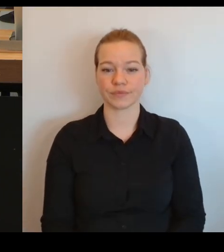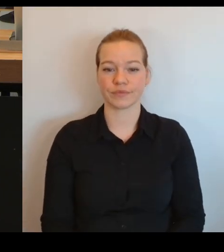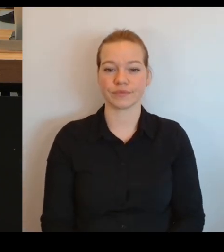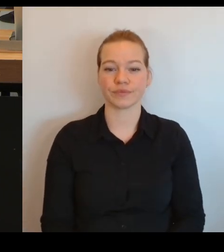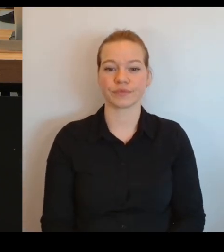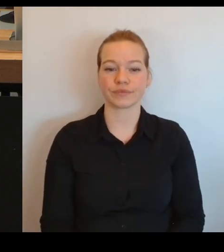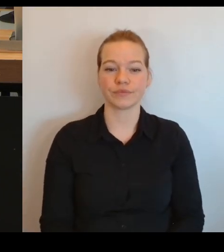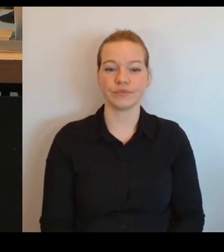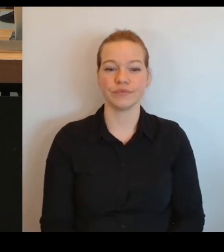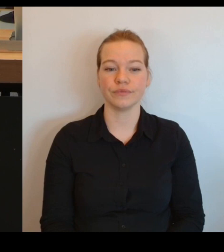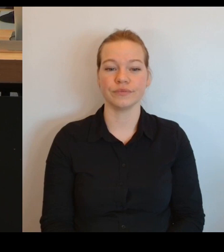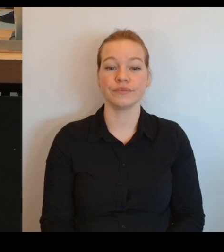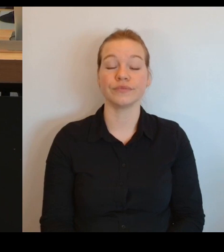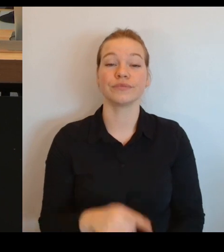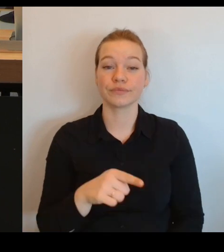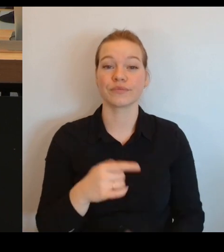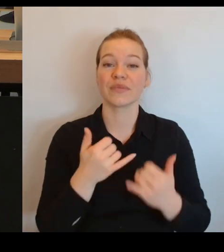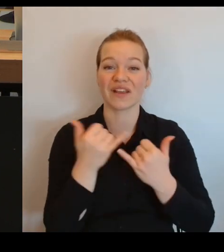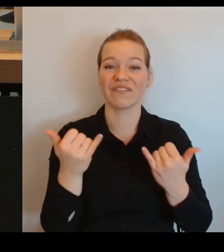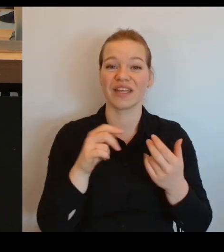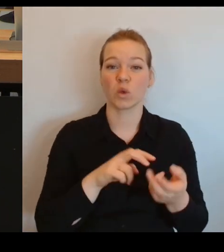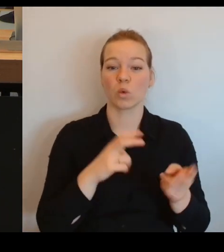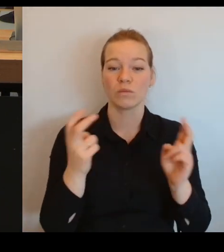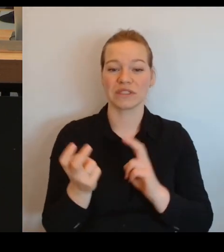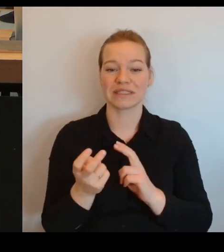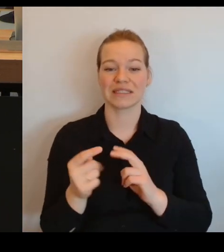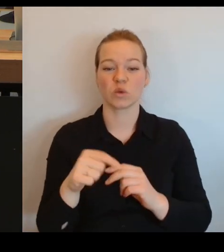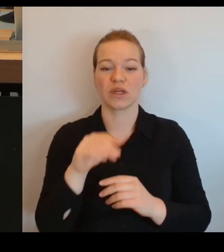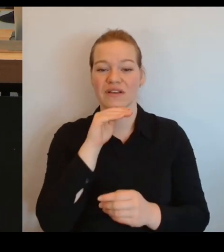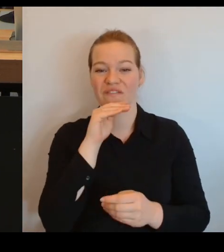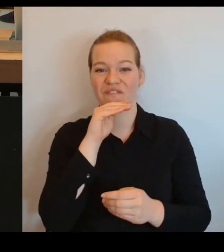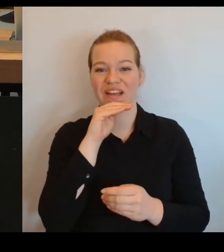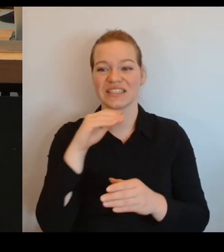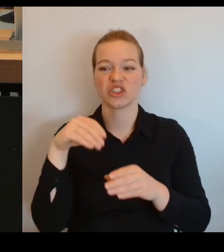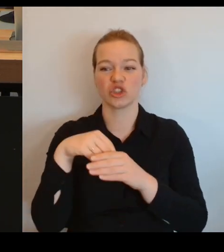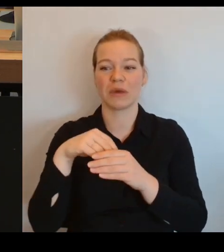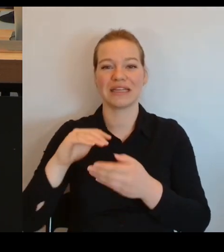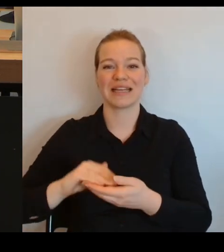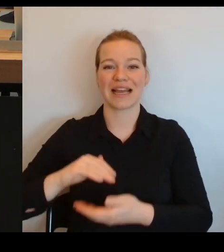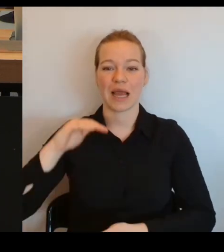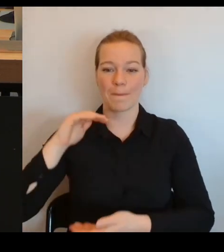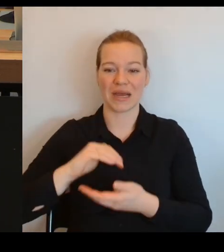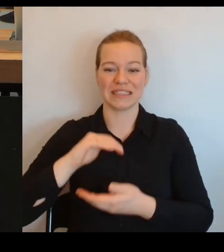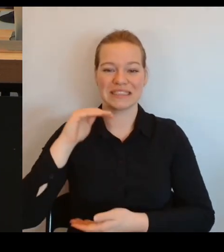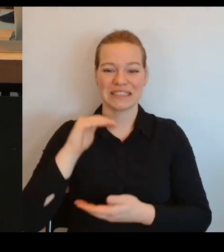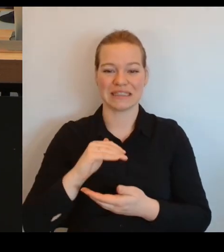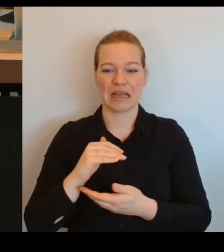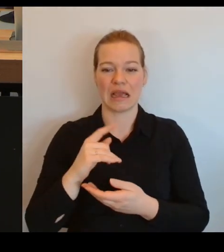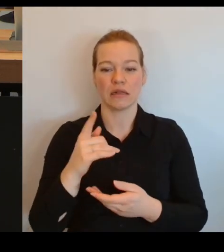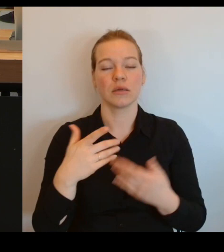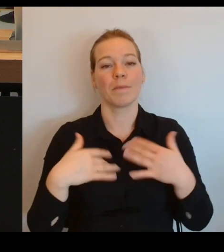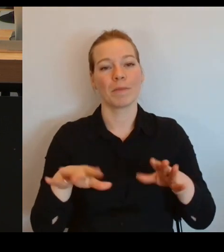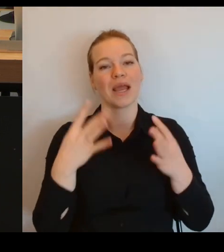Wasserspeicherung und Filtration sowie Maßnahmen zur Reduzierung städtischer Hitzelinseln. Umfassender sprach auch Herr Schröter schon von.